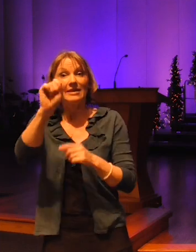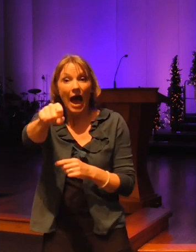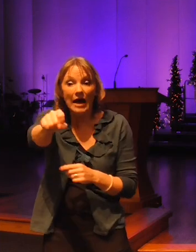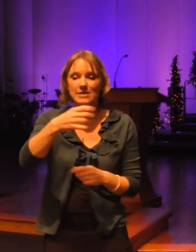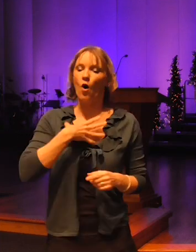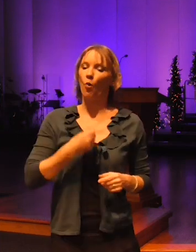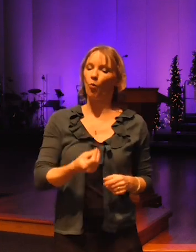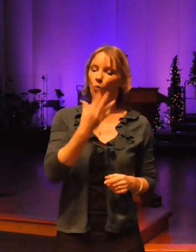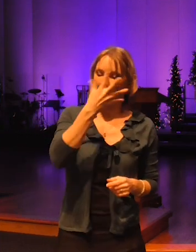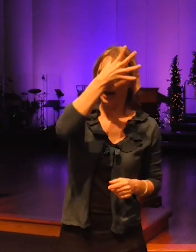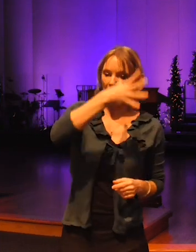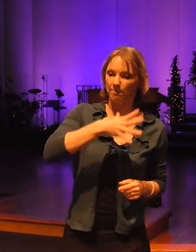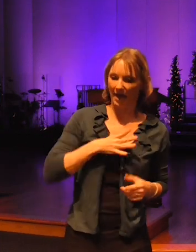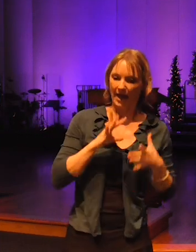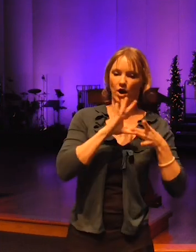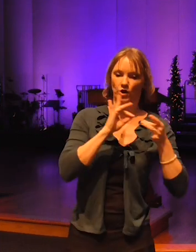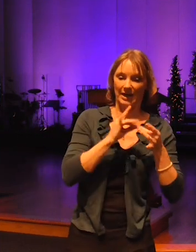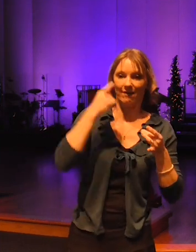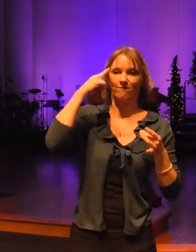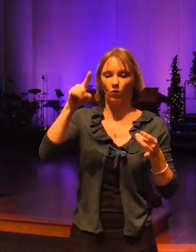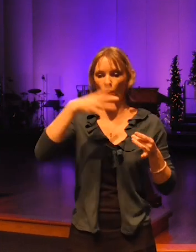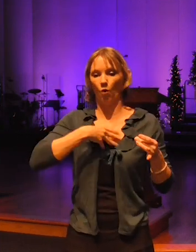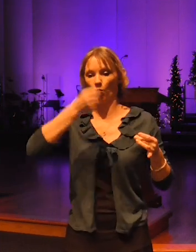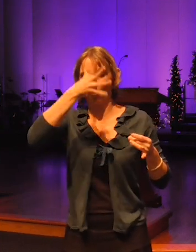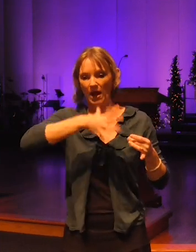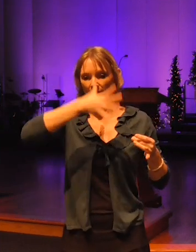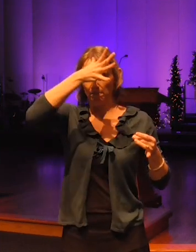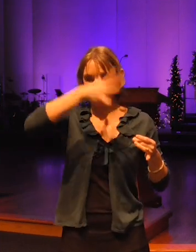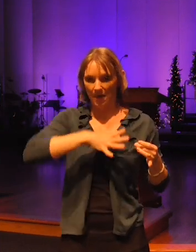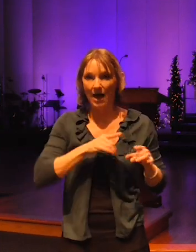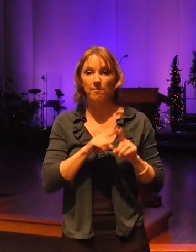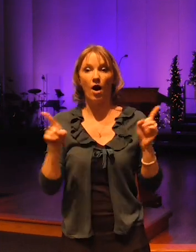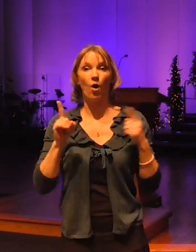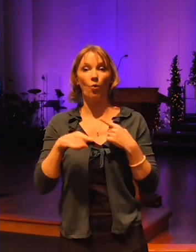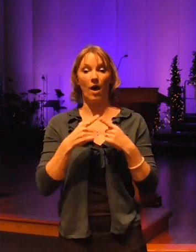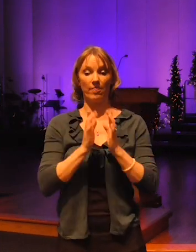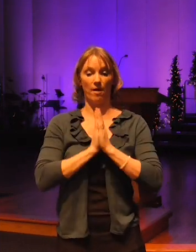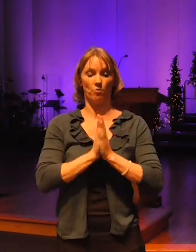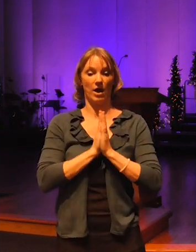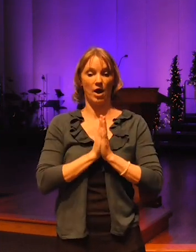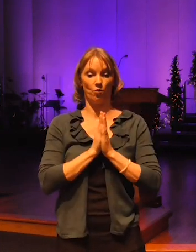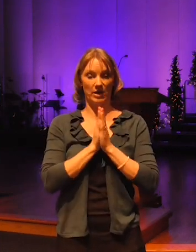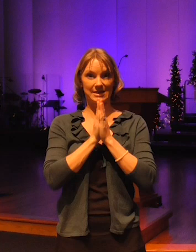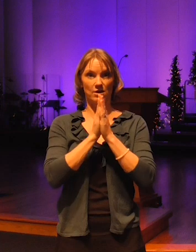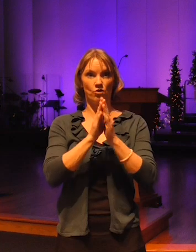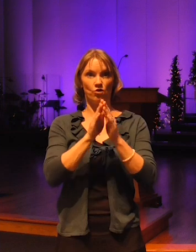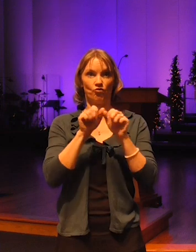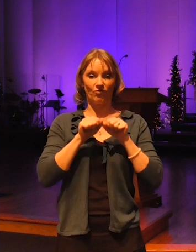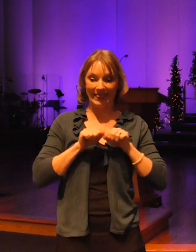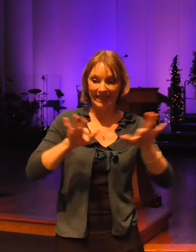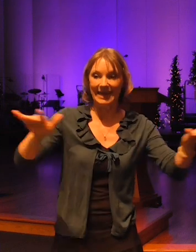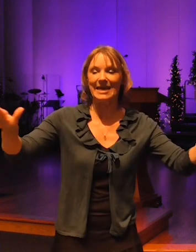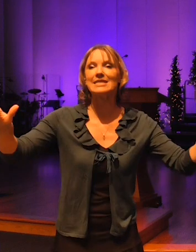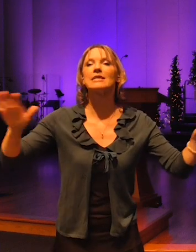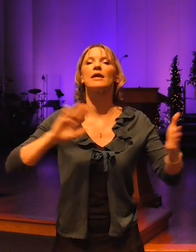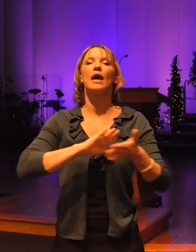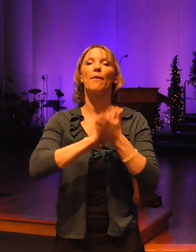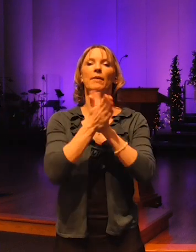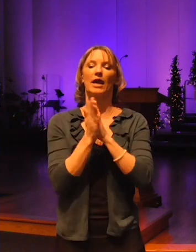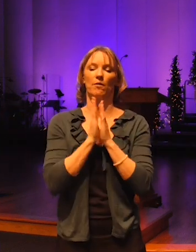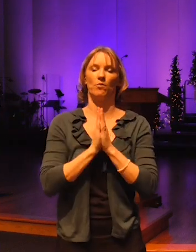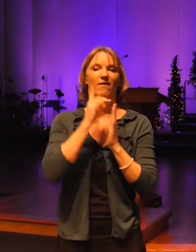hombres blancos, pero cuando se lanzó la oración, se convirtió en una oración para todos. es una oración que